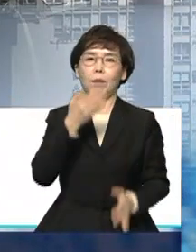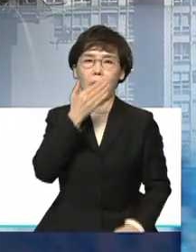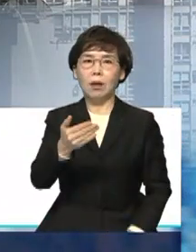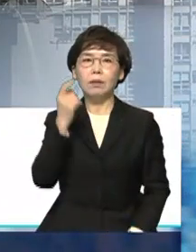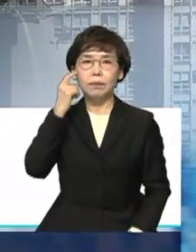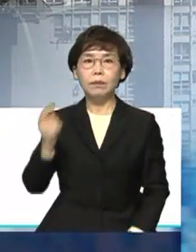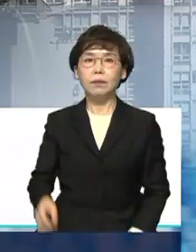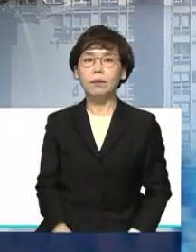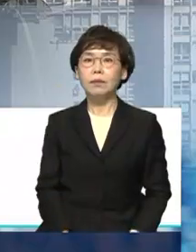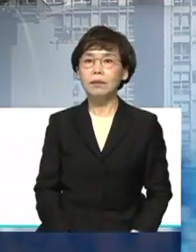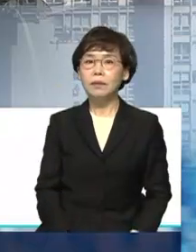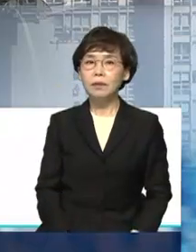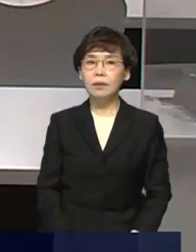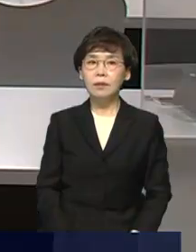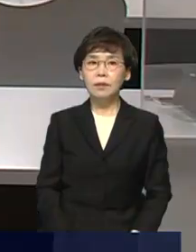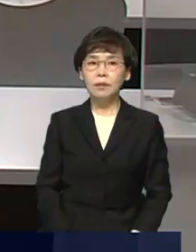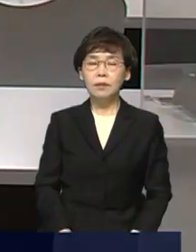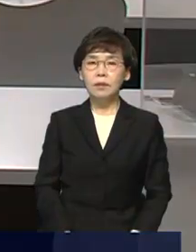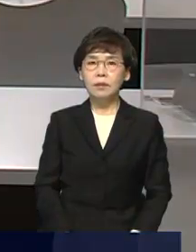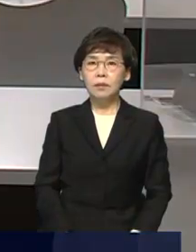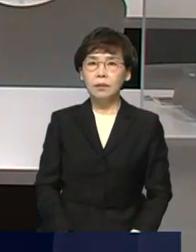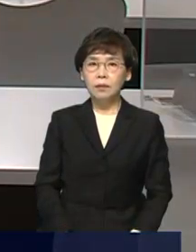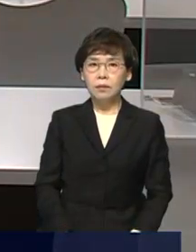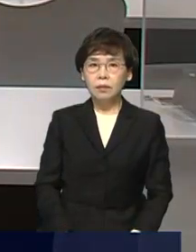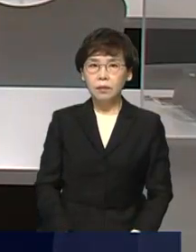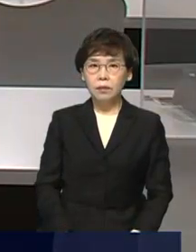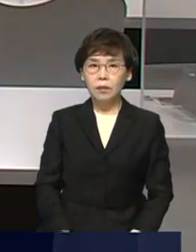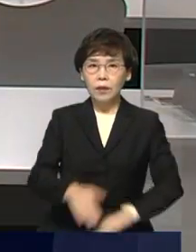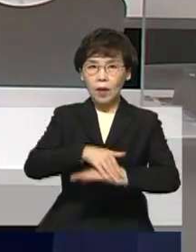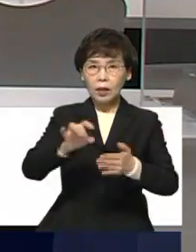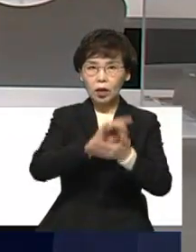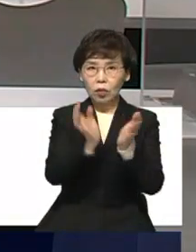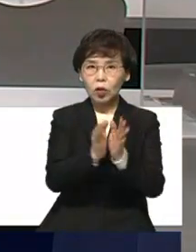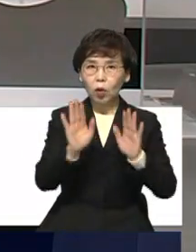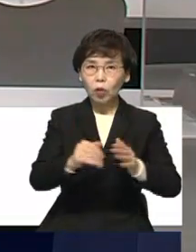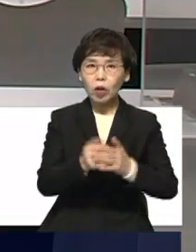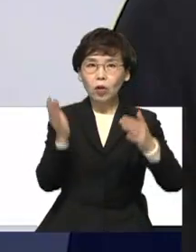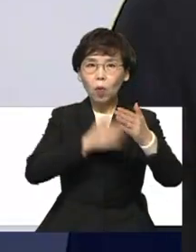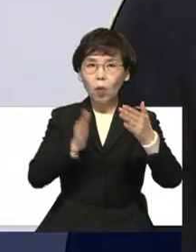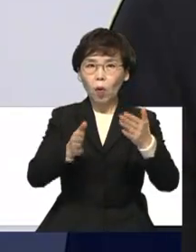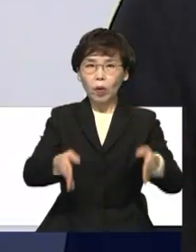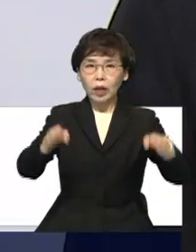(기자) 기획재정부는 오늘